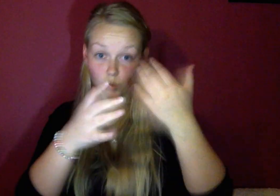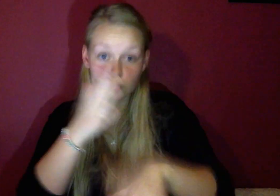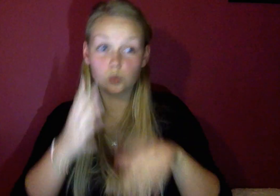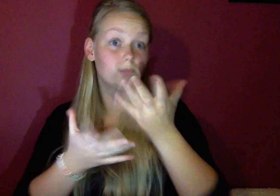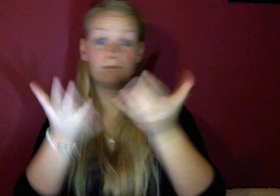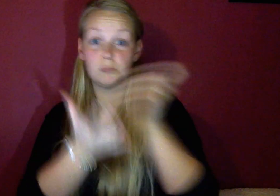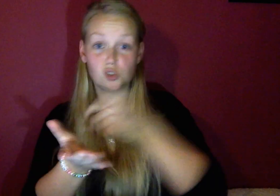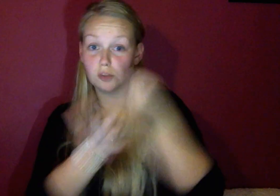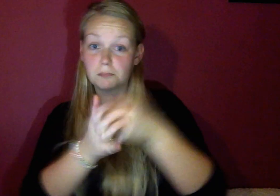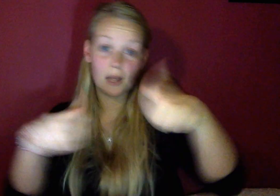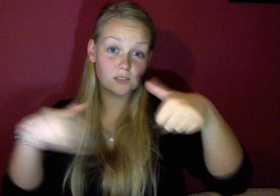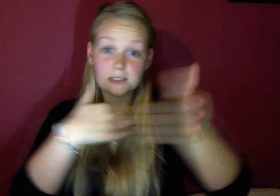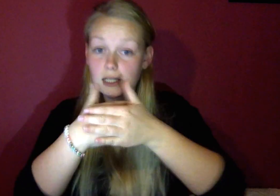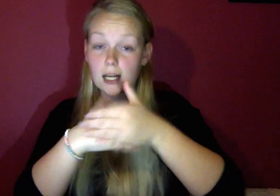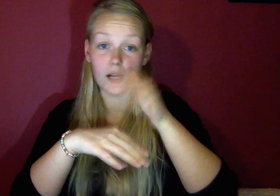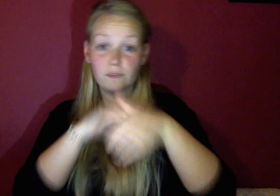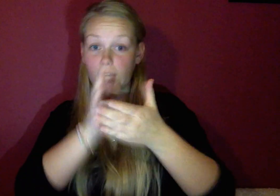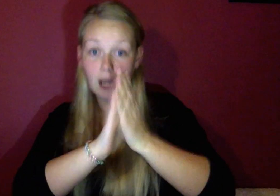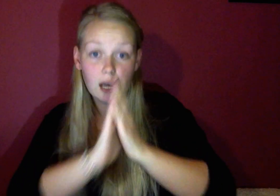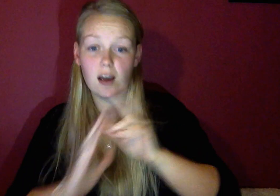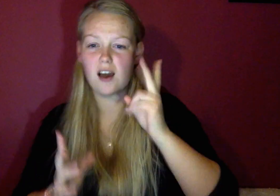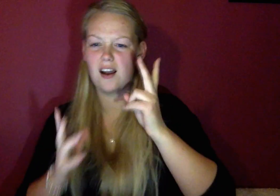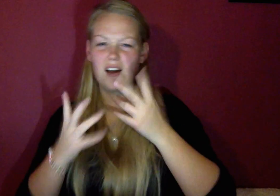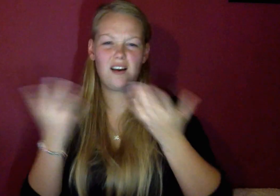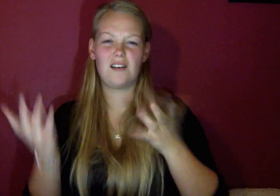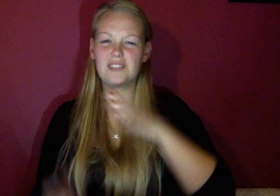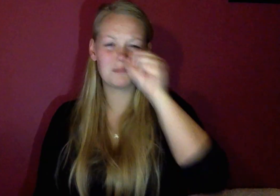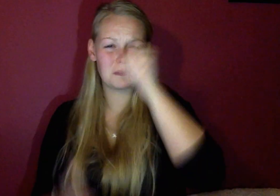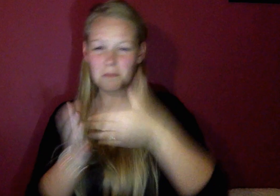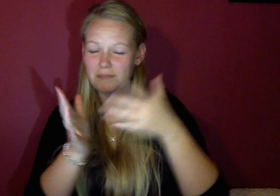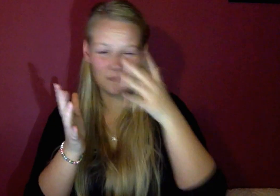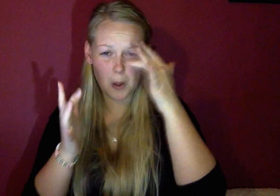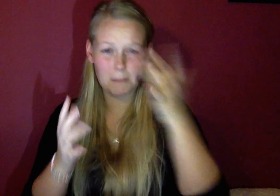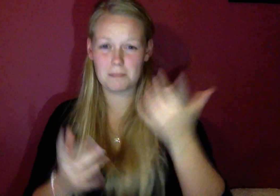Eller så har batterierna tagit slut och affären har stängt över helgen. Eller... ja det finns massor mer problem.